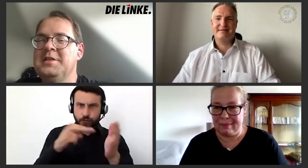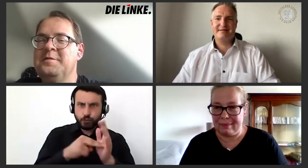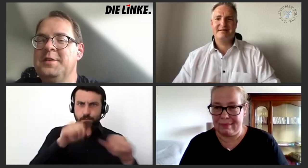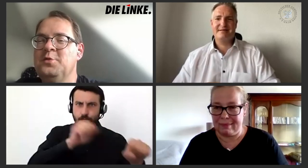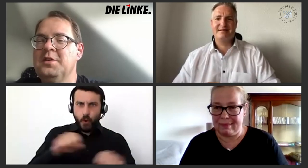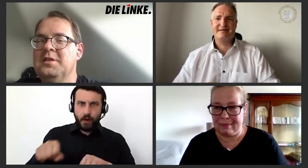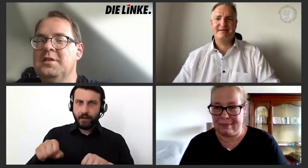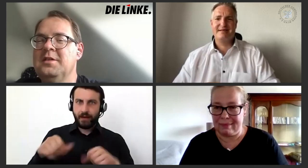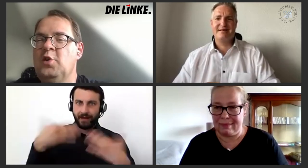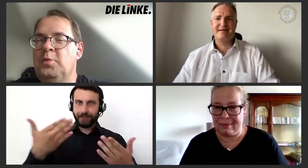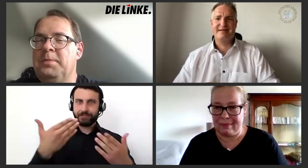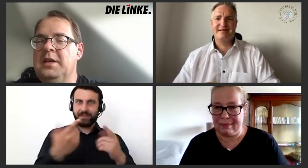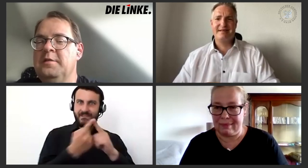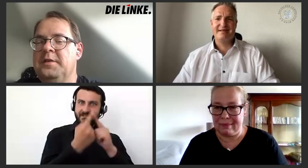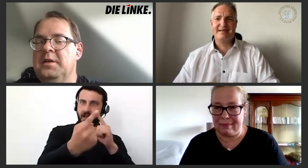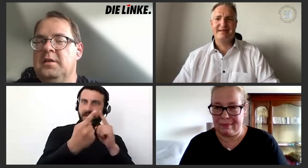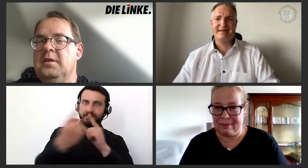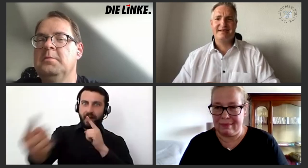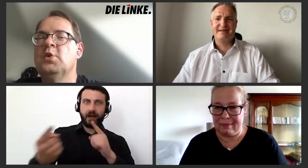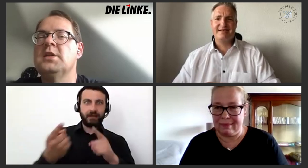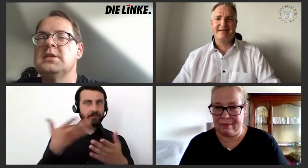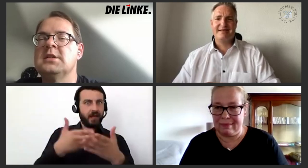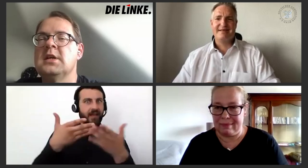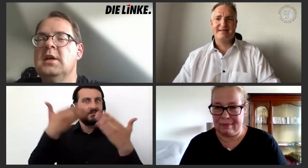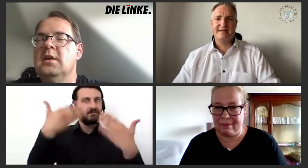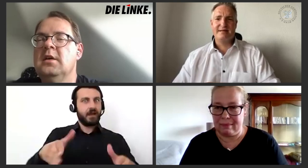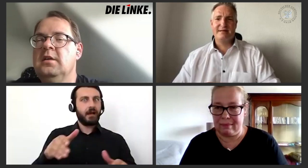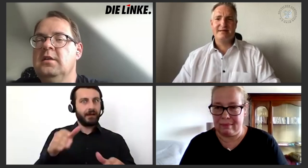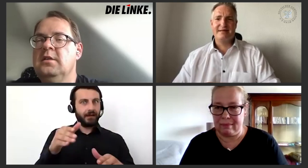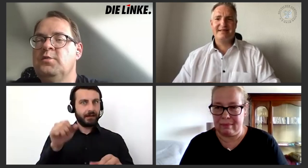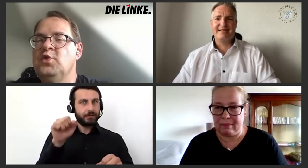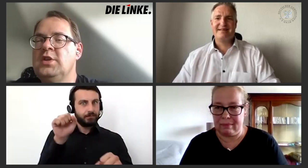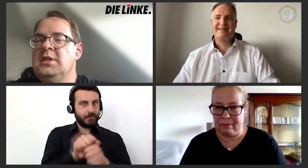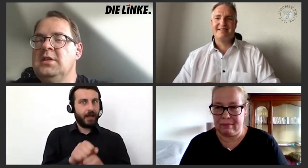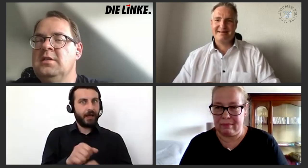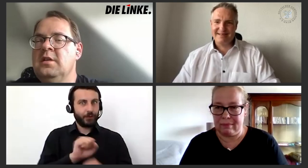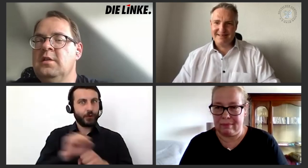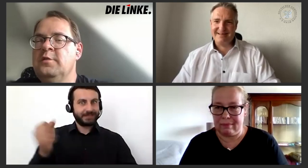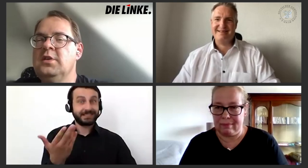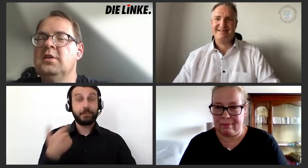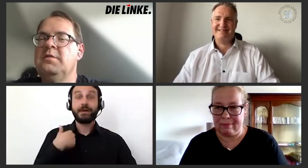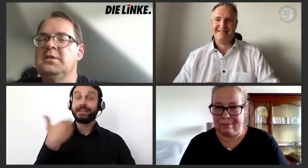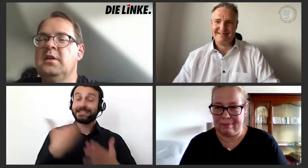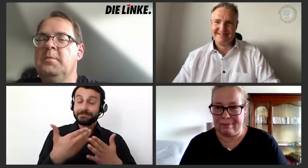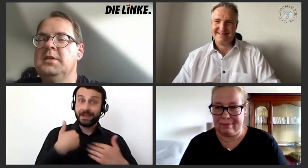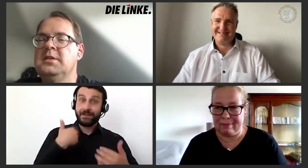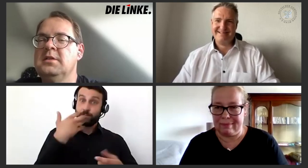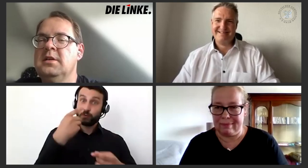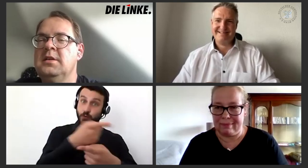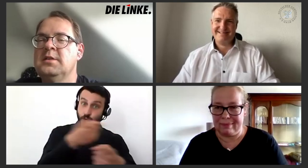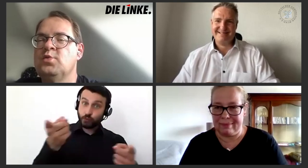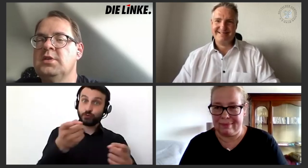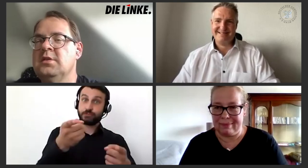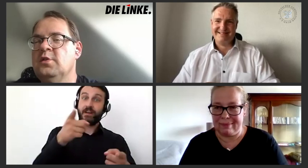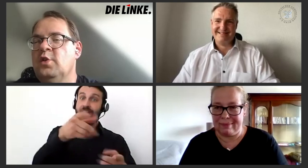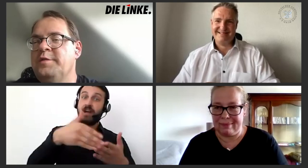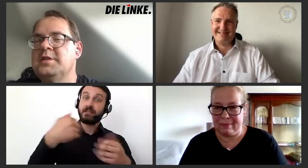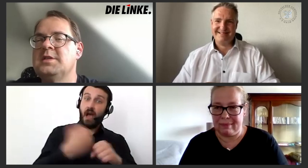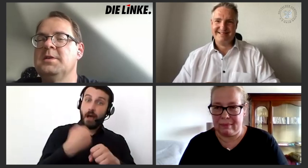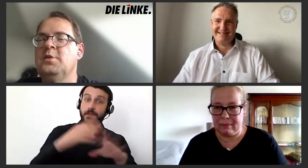über weite Entfernungen barrierefrei möglich sind. Ich wünsche Ihnen für ihre weitere Arbeit alles Gute!